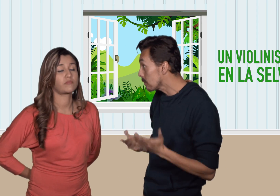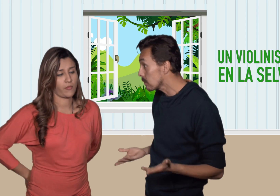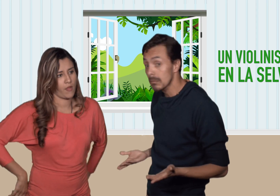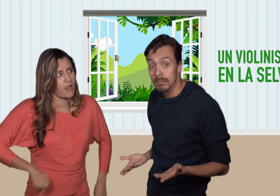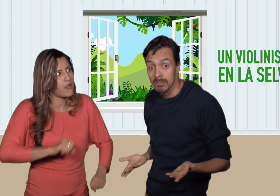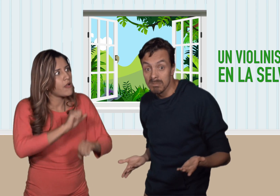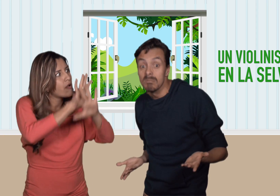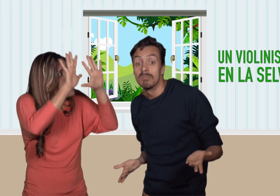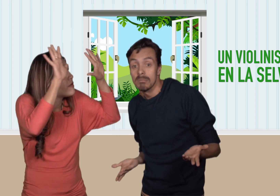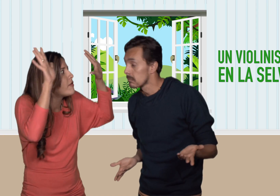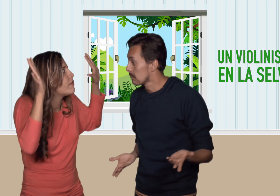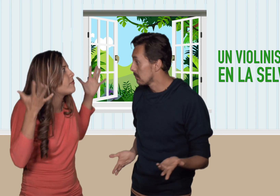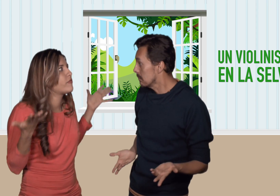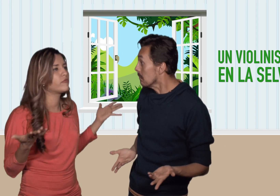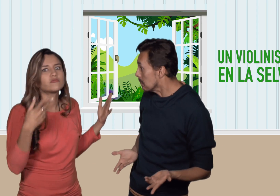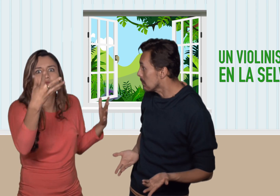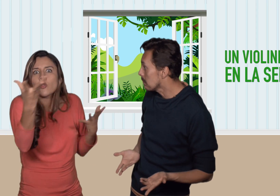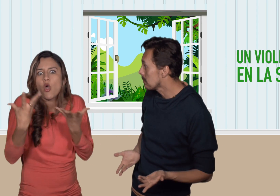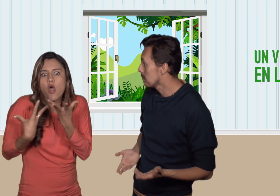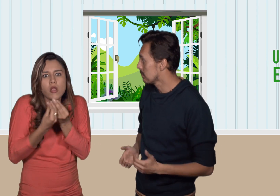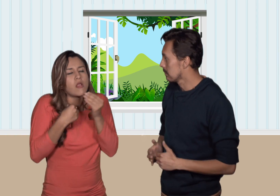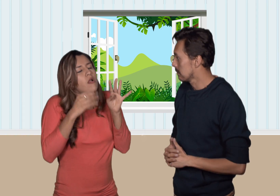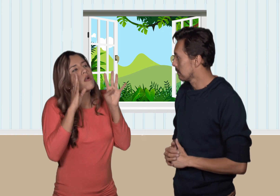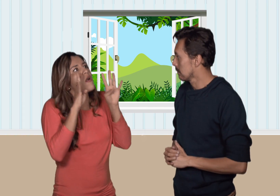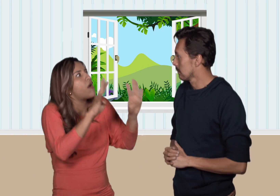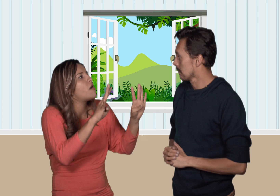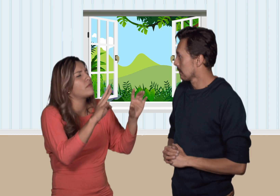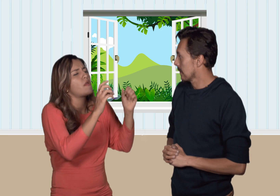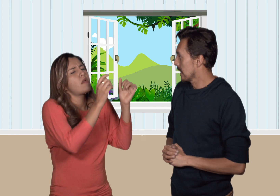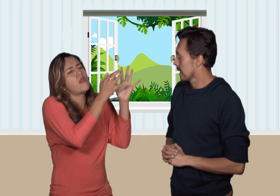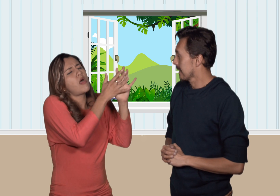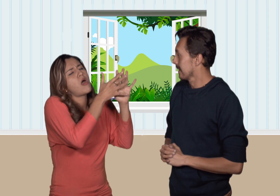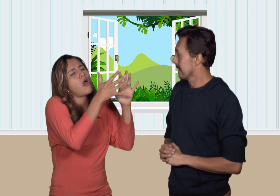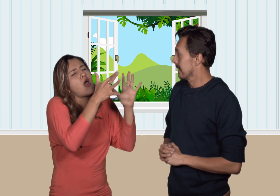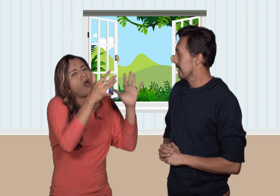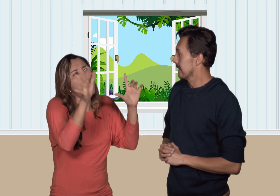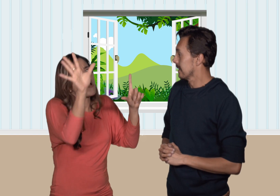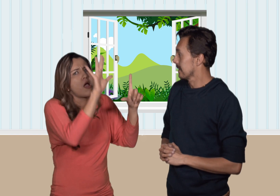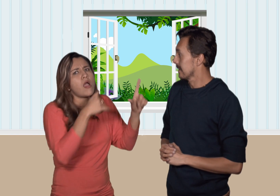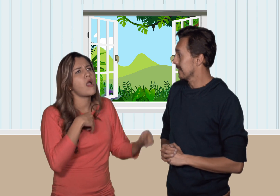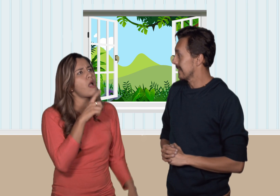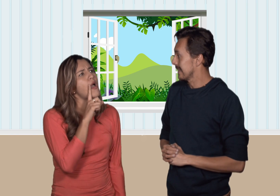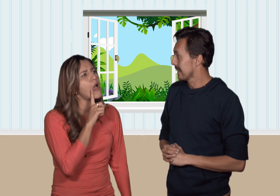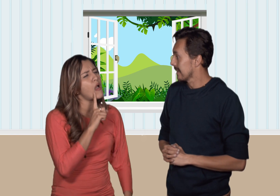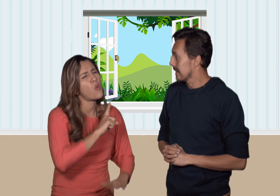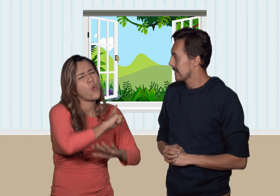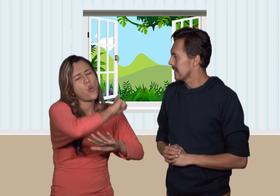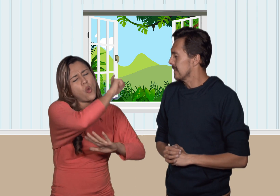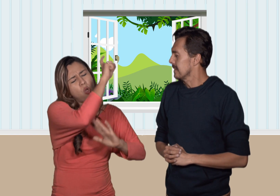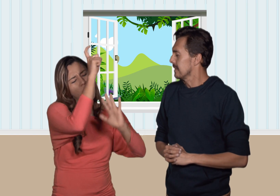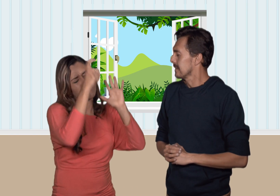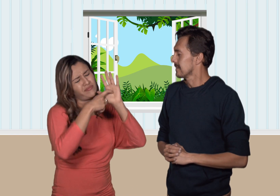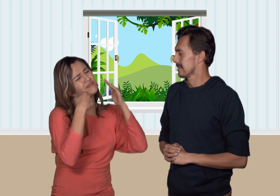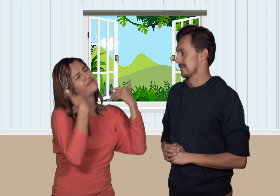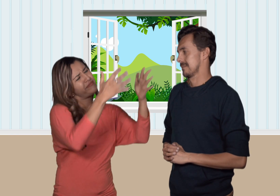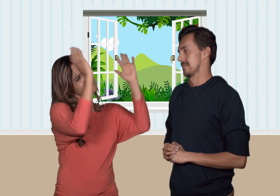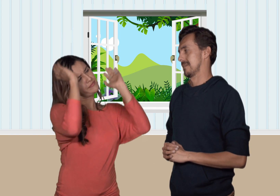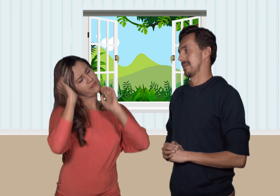Claro que sí, todos estuvimos muy atentos observando el cuento, fue muy entretenido.